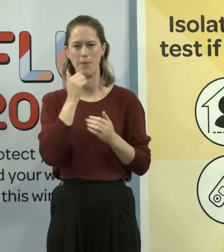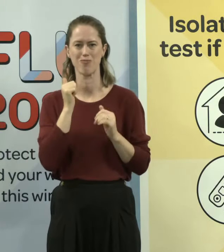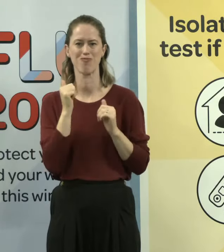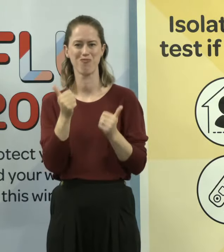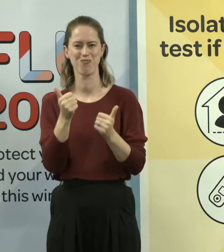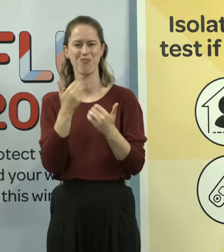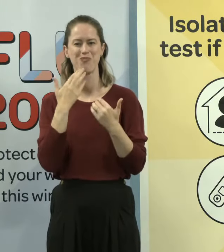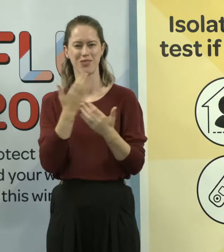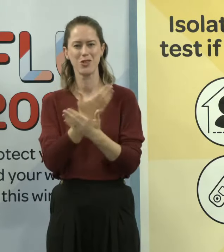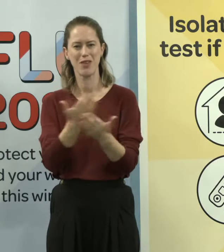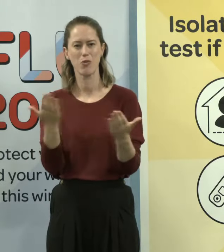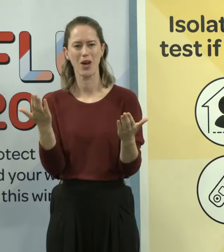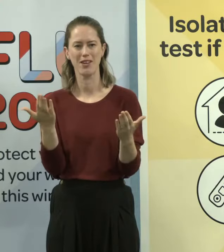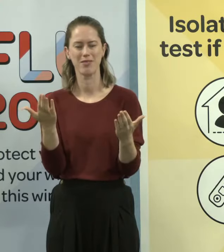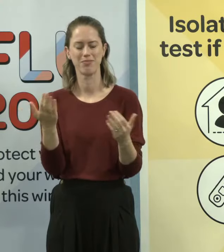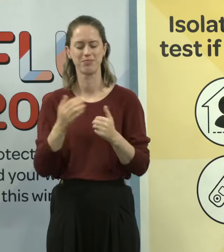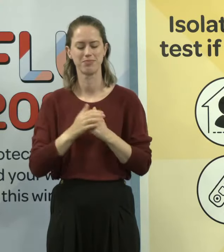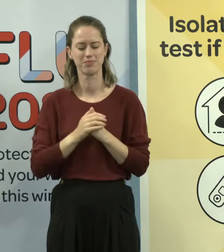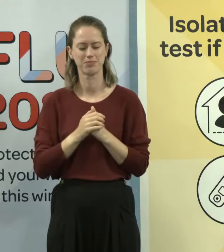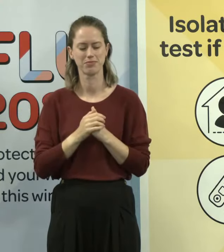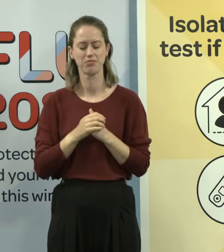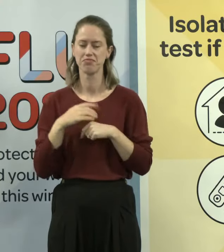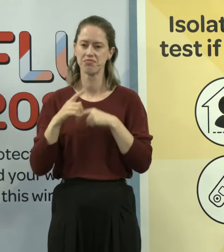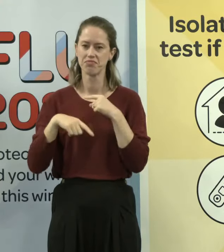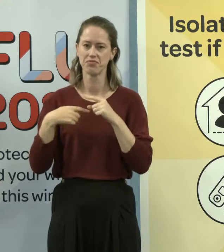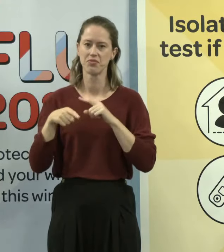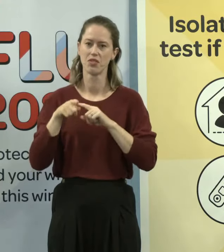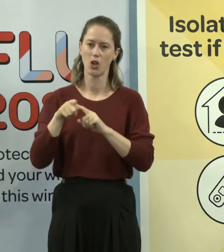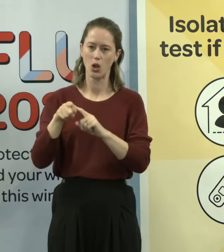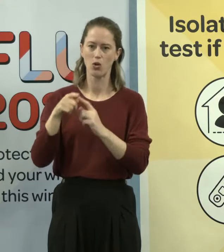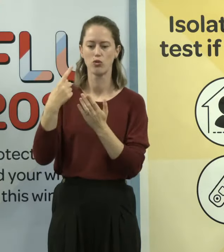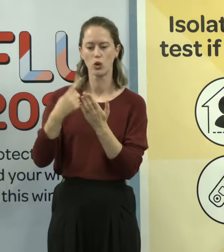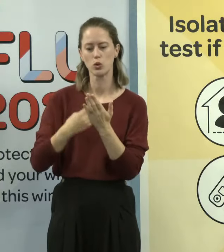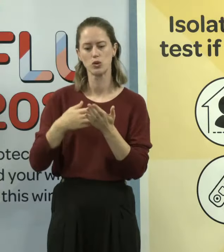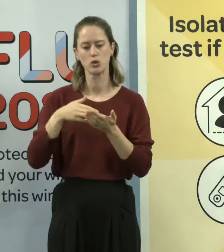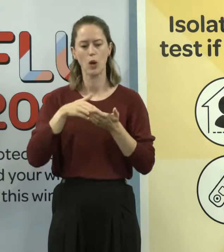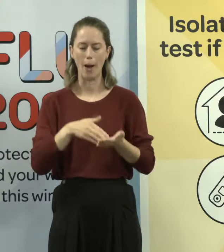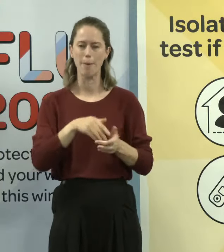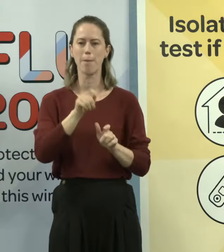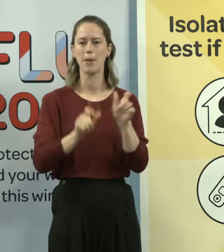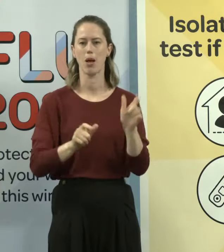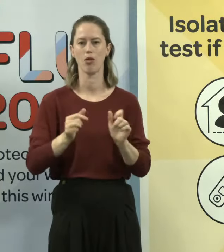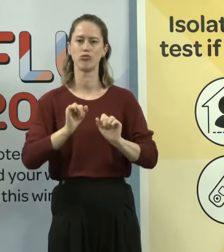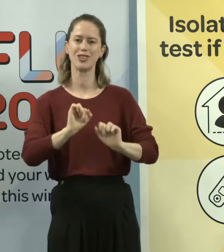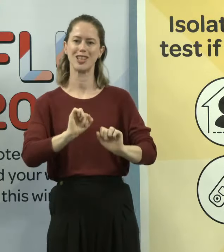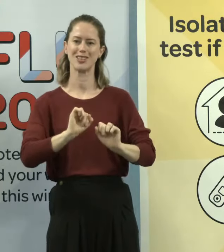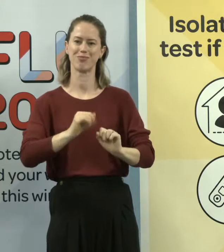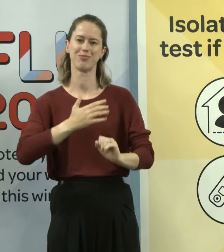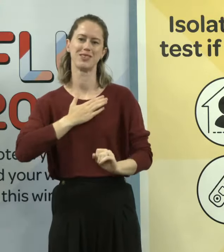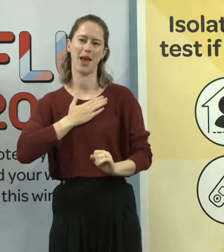kei a koe tonu mahi, he pai